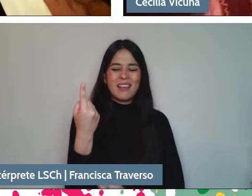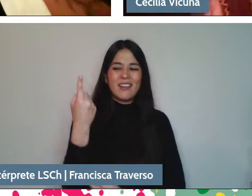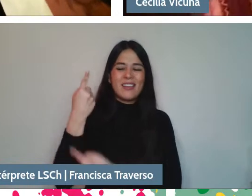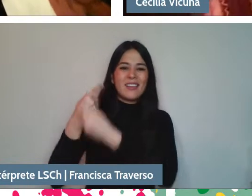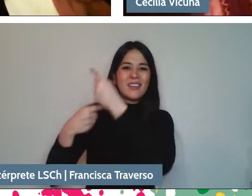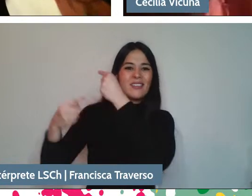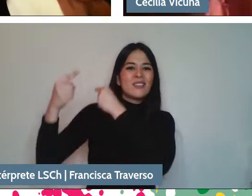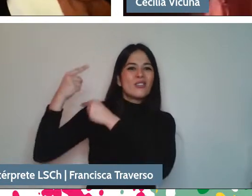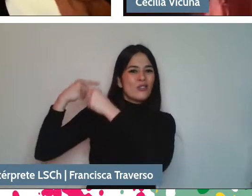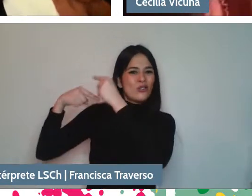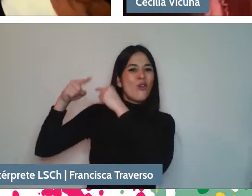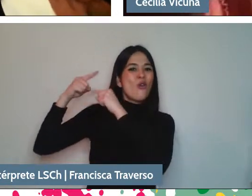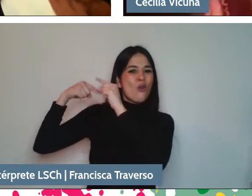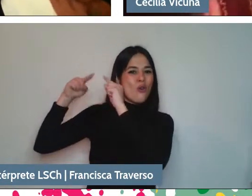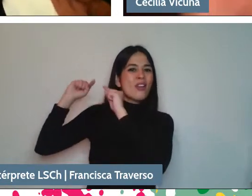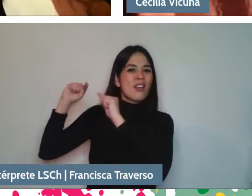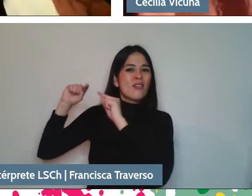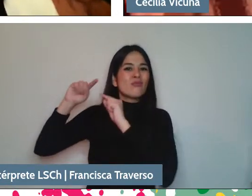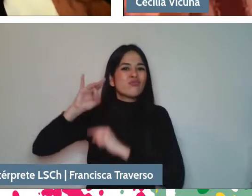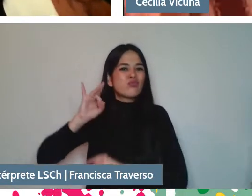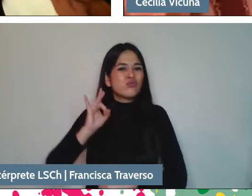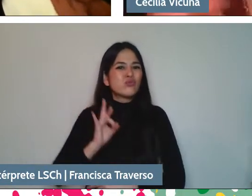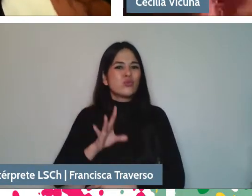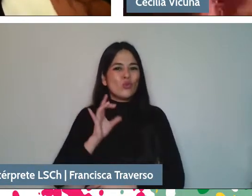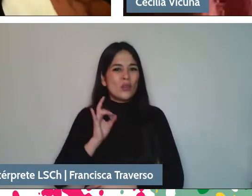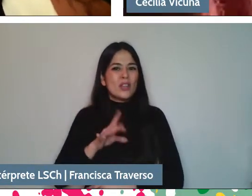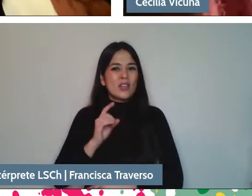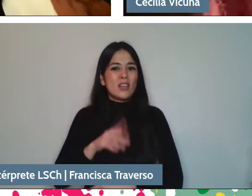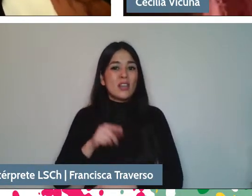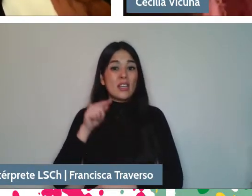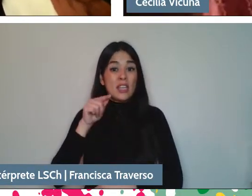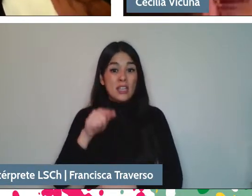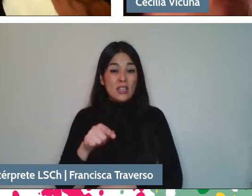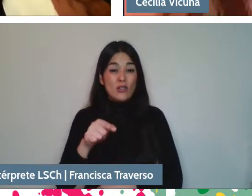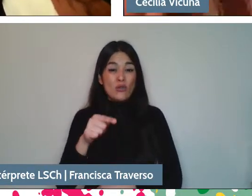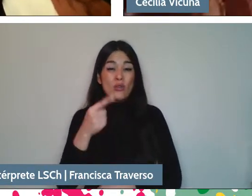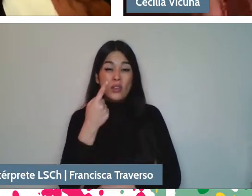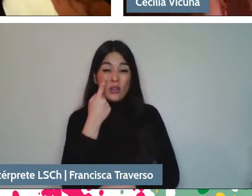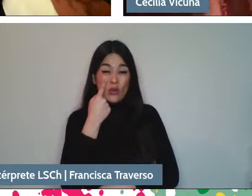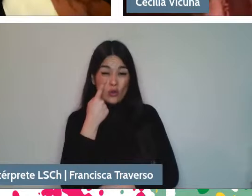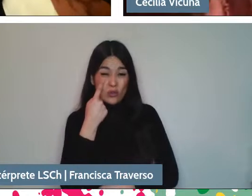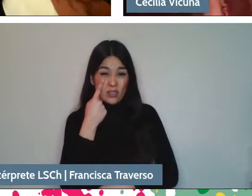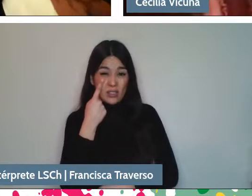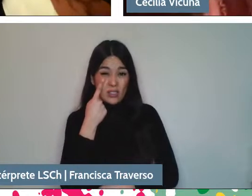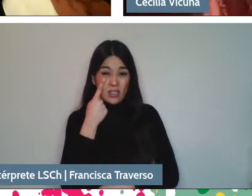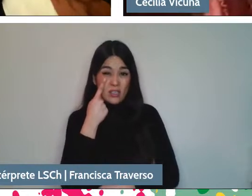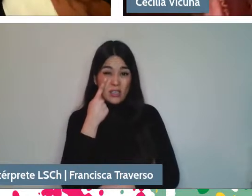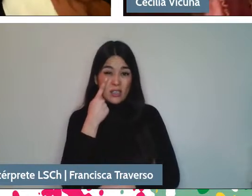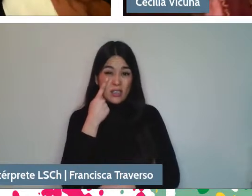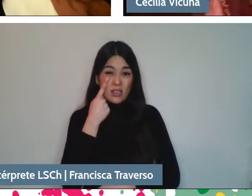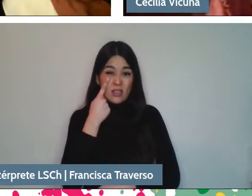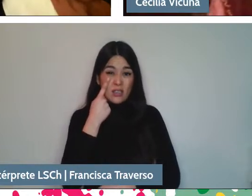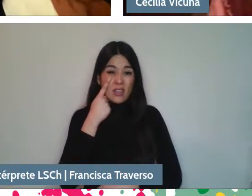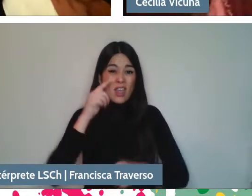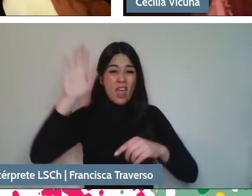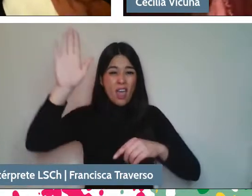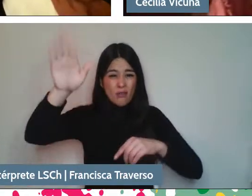Un dolor de que ese universo que yo había conocido, de acoger a los exiliados, a los refugiados,